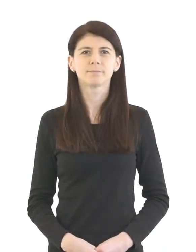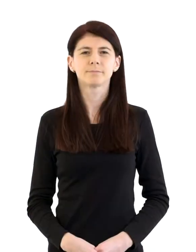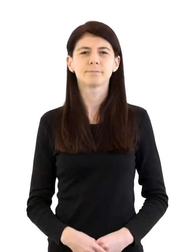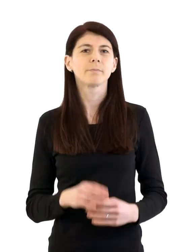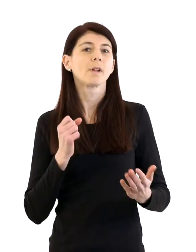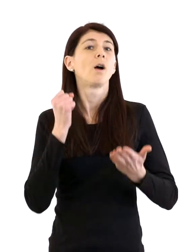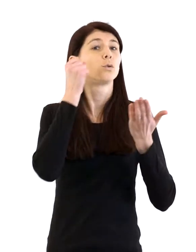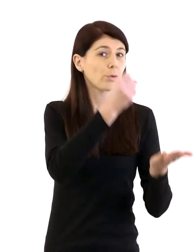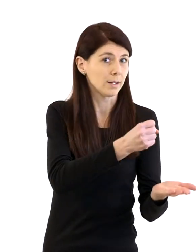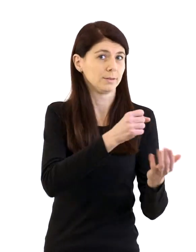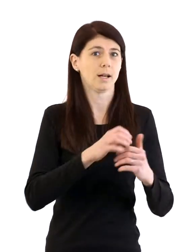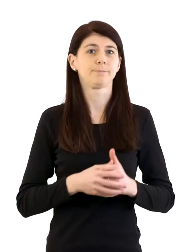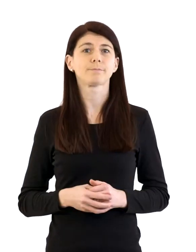Dotacja